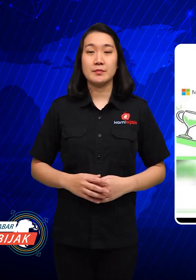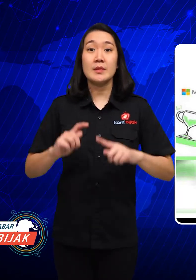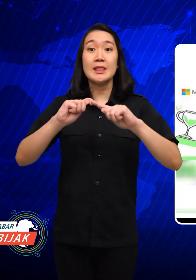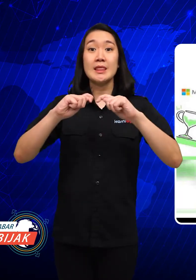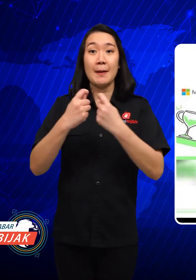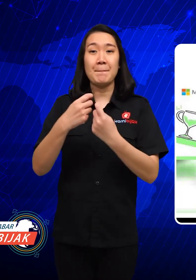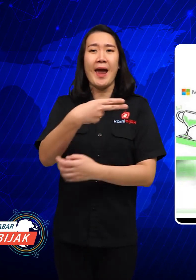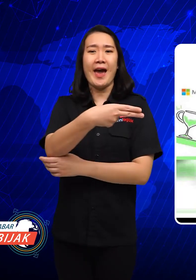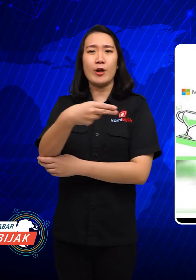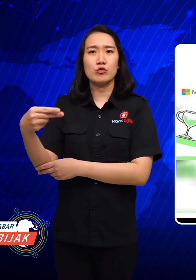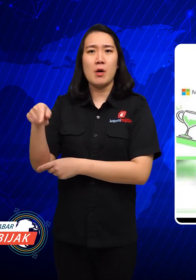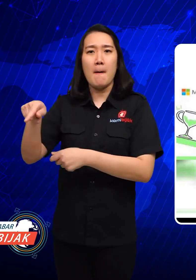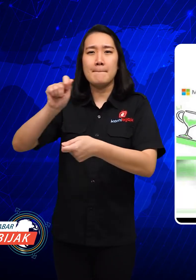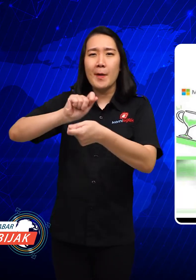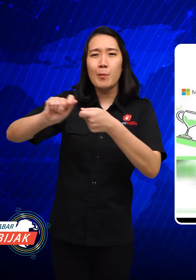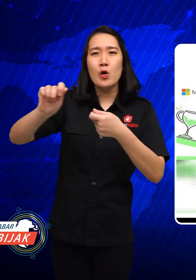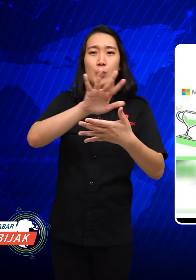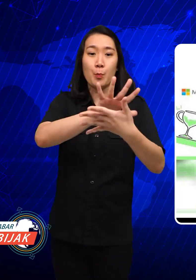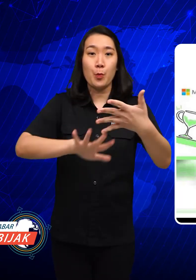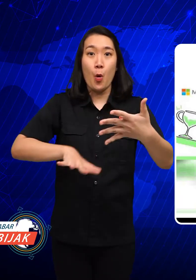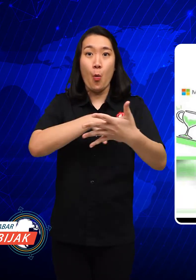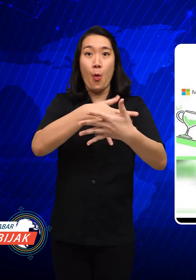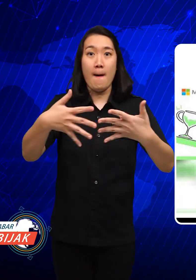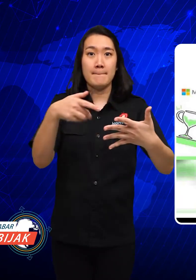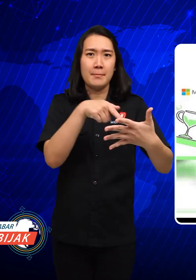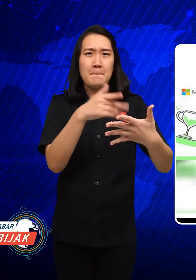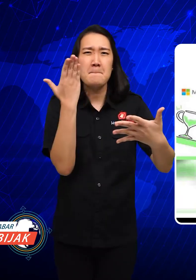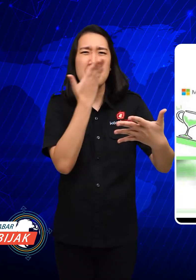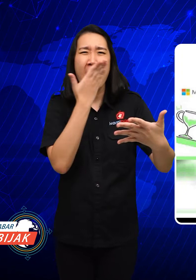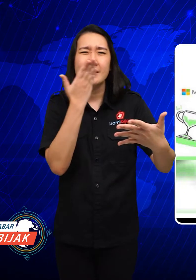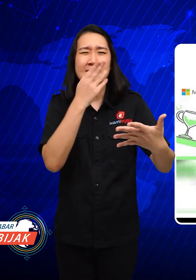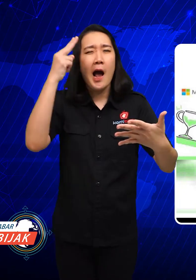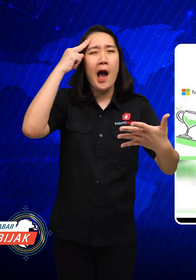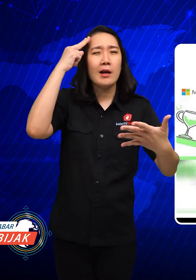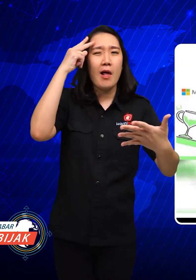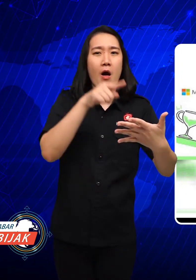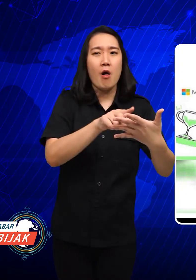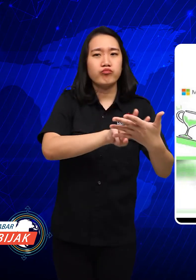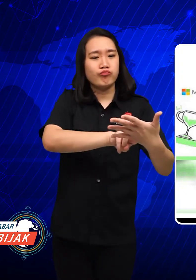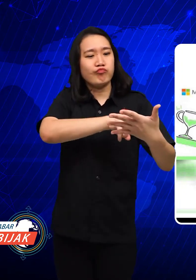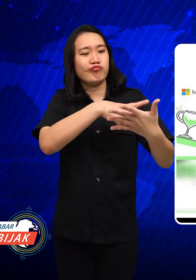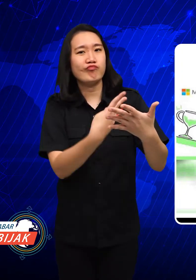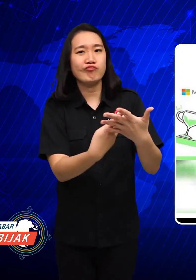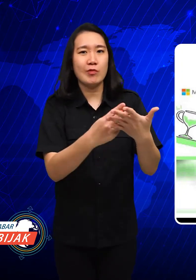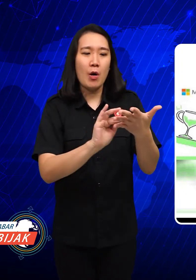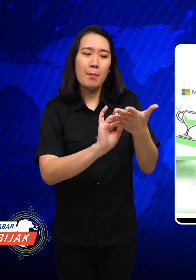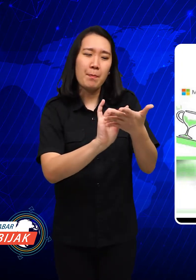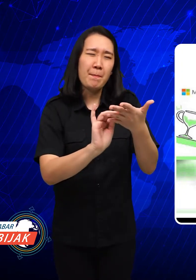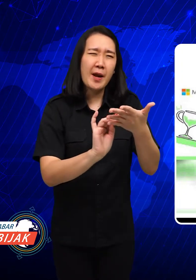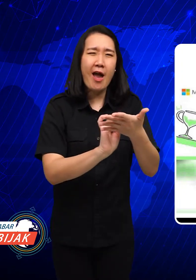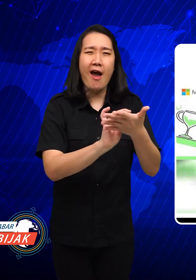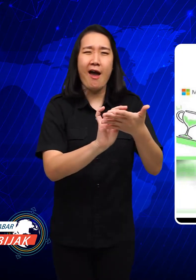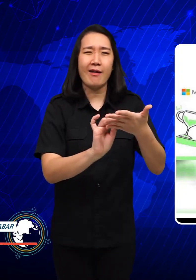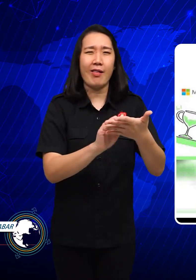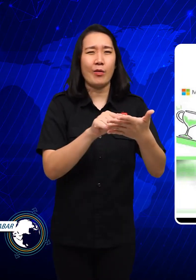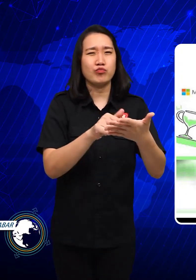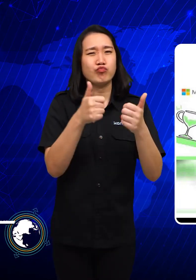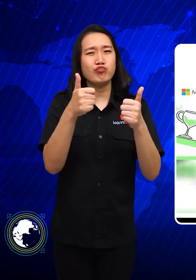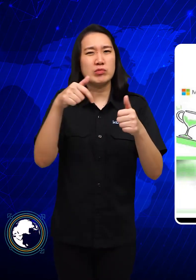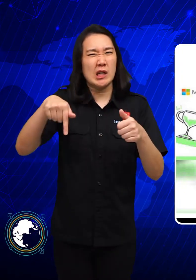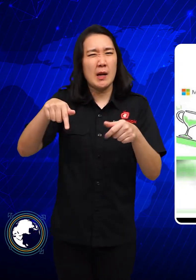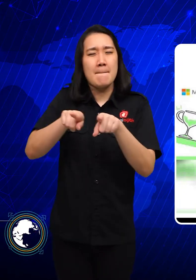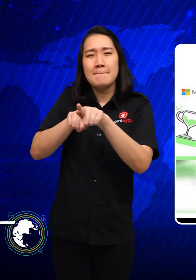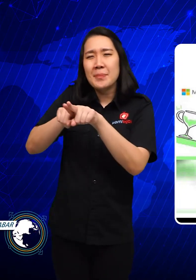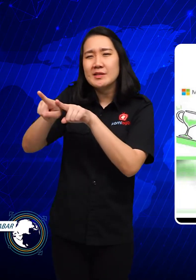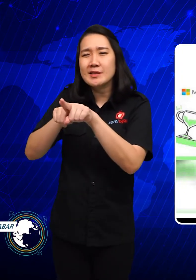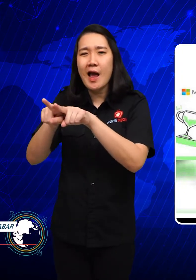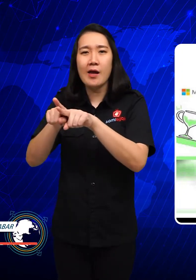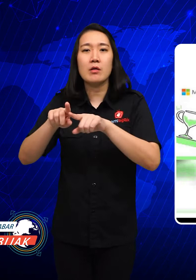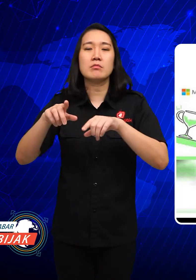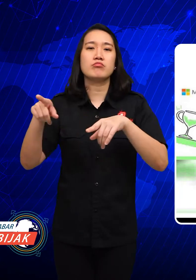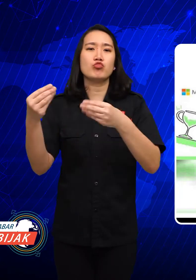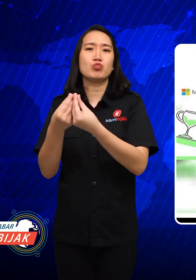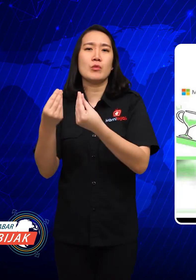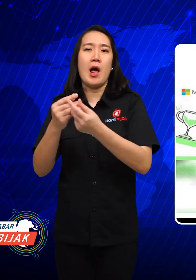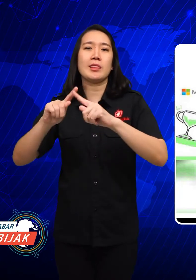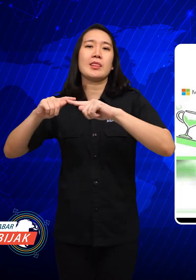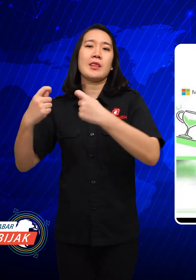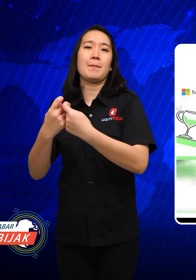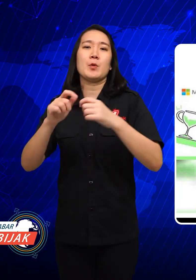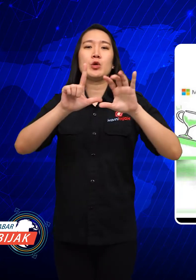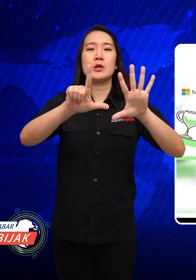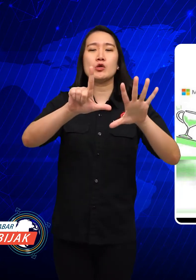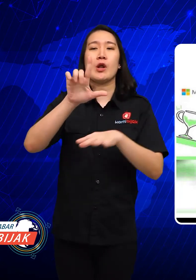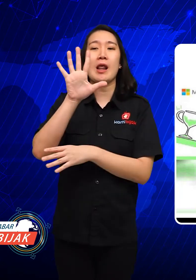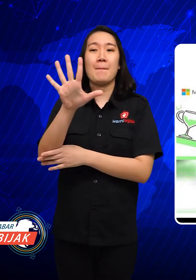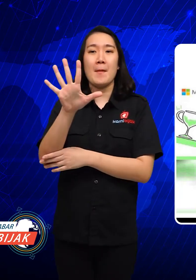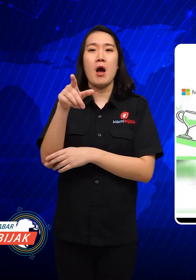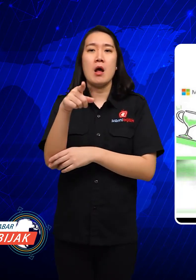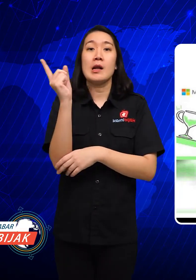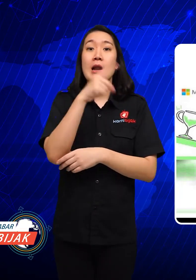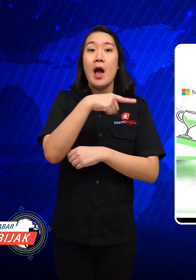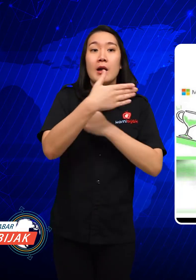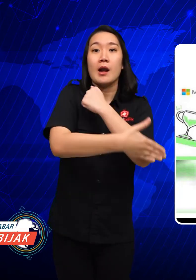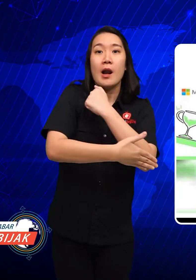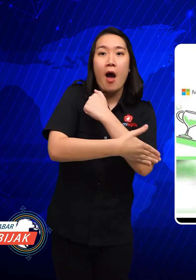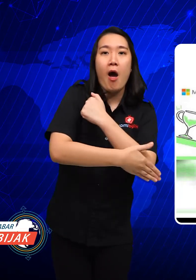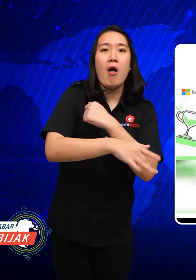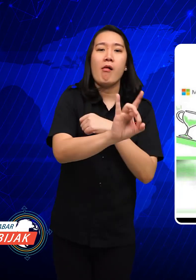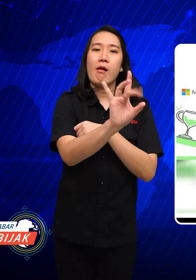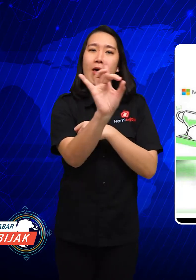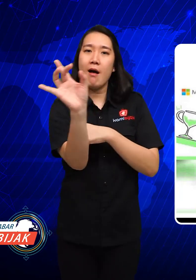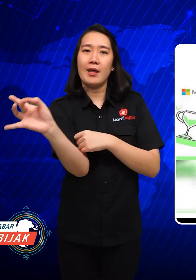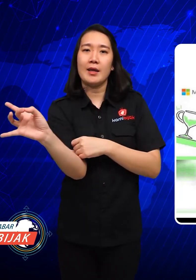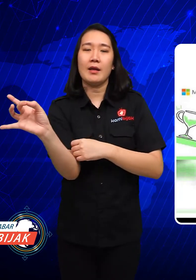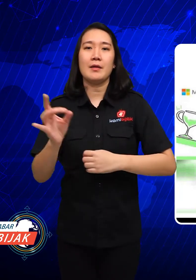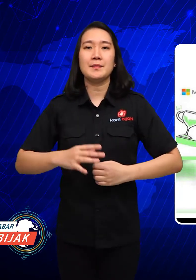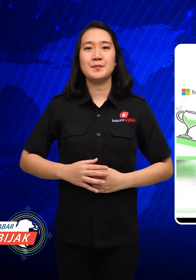Tim Indonesia membuat program terjemahan huruf Arab ke huruf Braille ini bersaing dengan 75 tim dari negara lain.